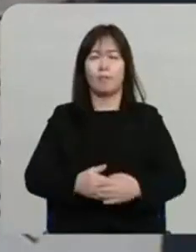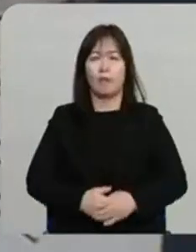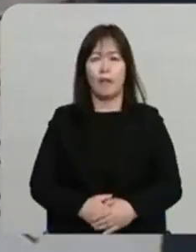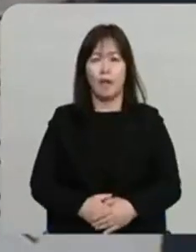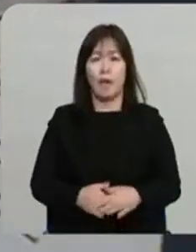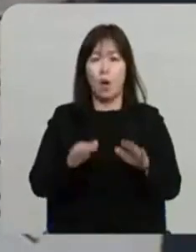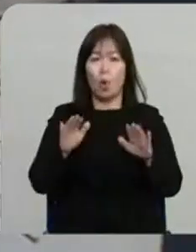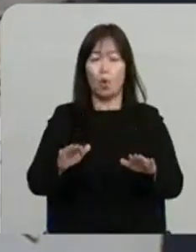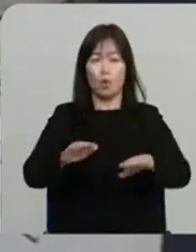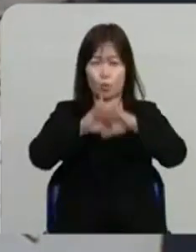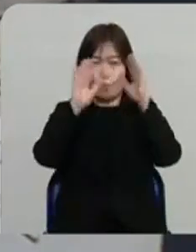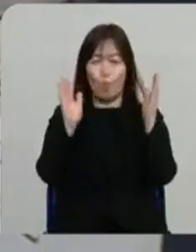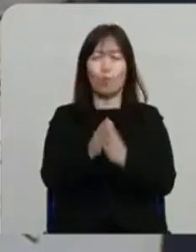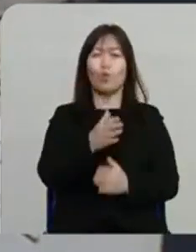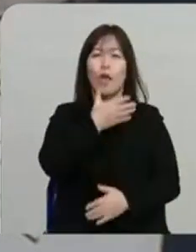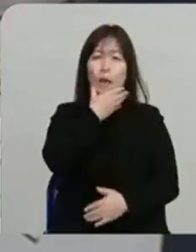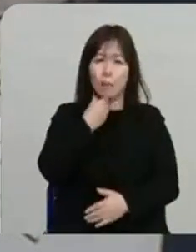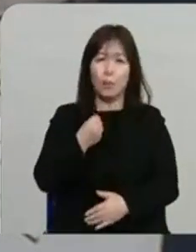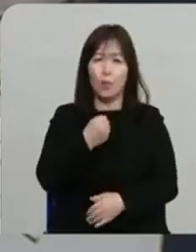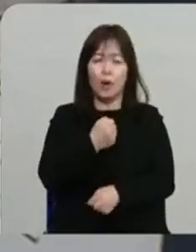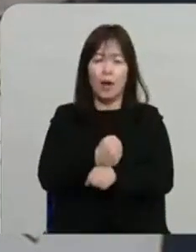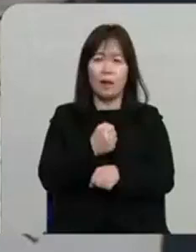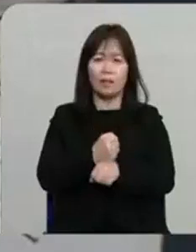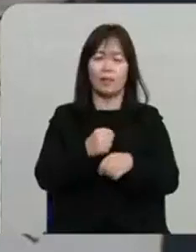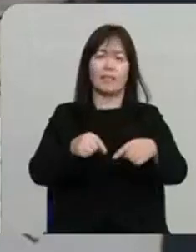오늘22일 모두가 행복해야 할 설날 이지요.